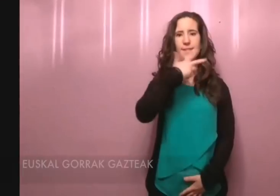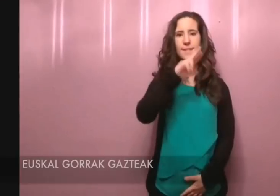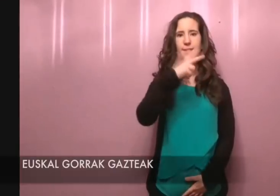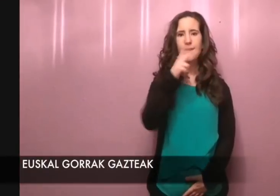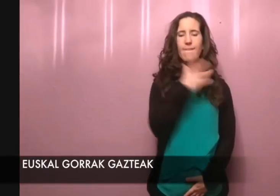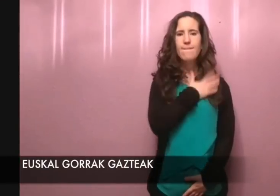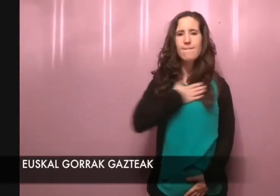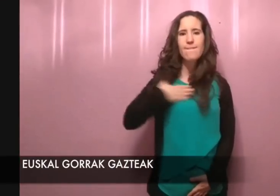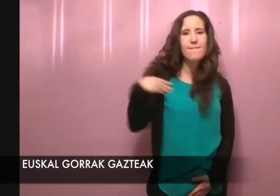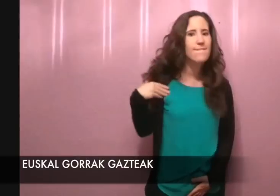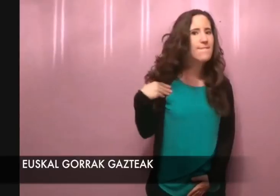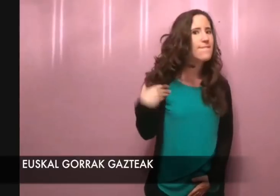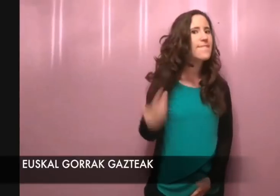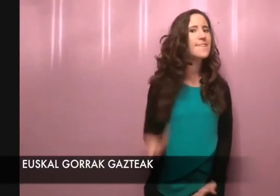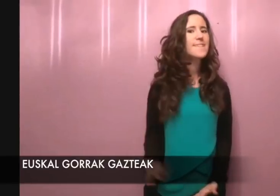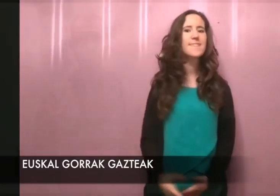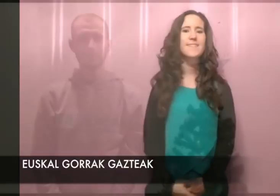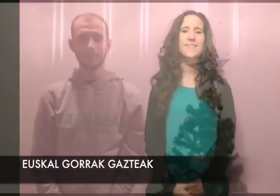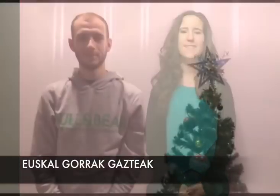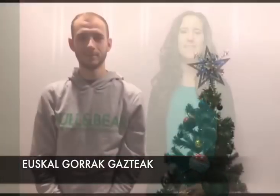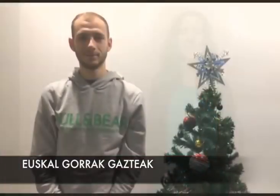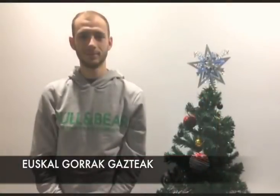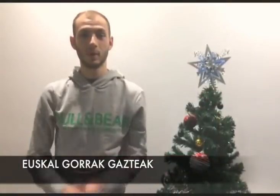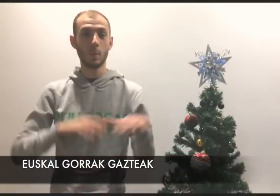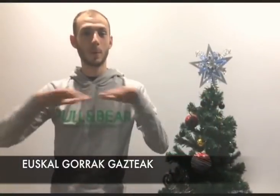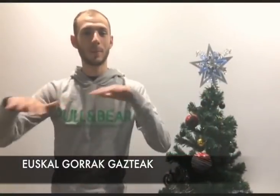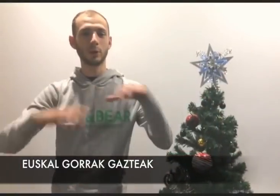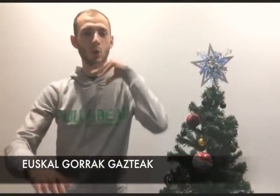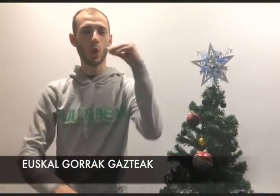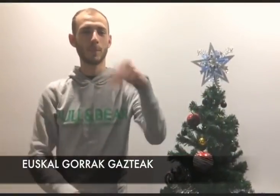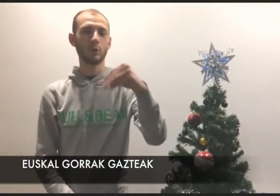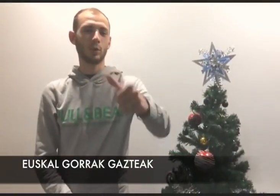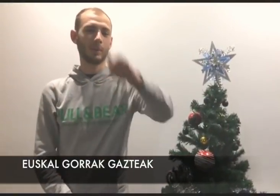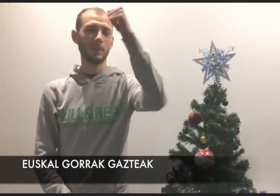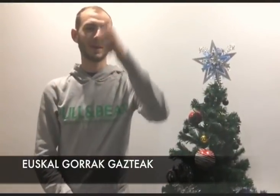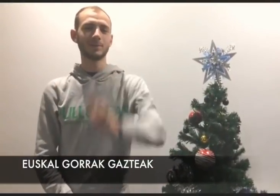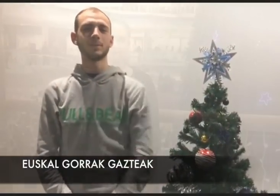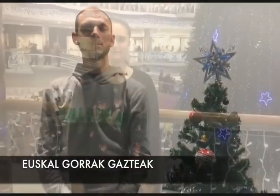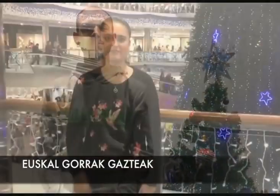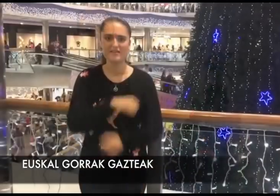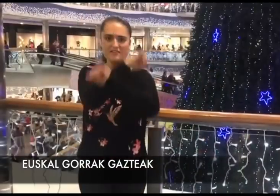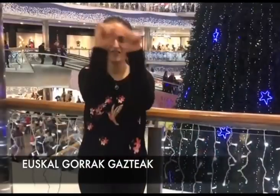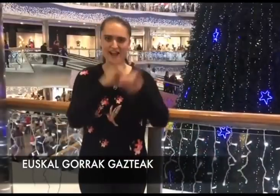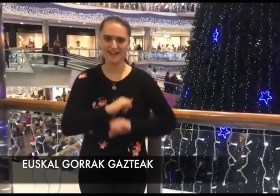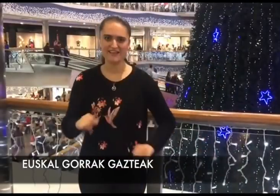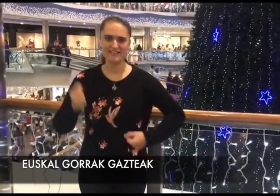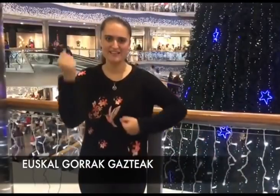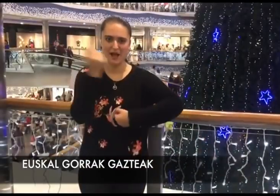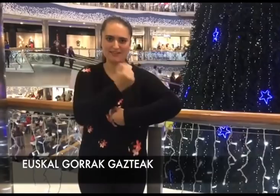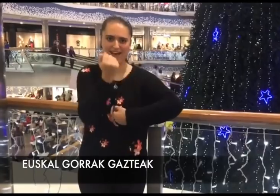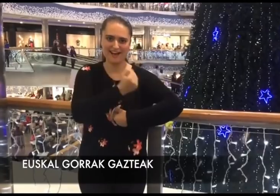Desde Euskal Gorrak Gazteak deseamos... ... ¡un mayor activismo juvenil! ¡Feliz navidad!